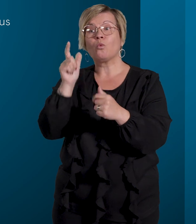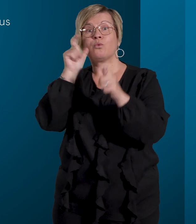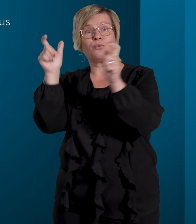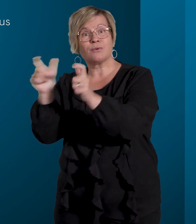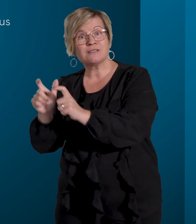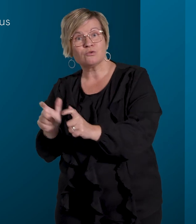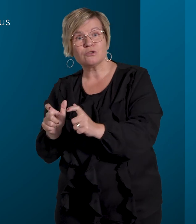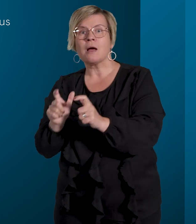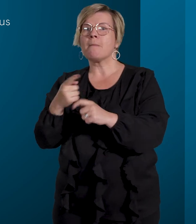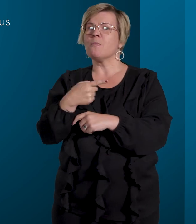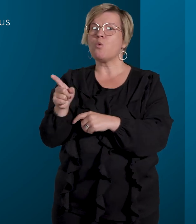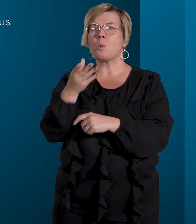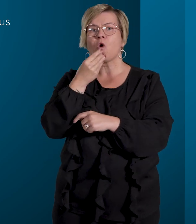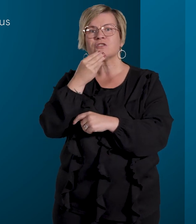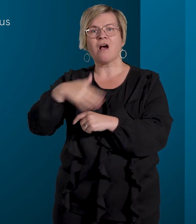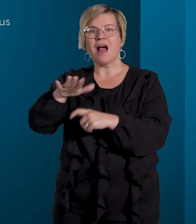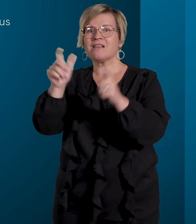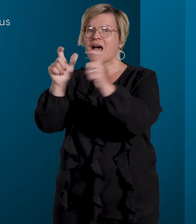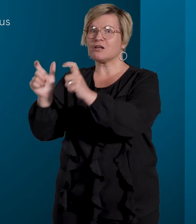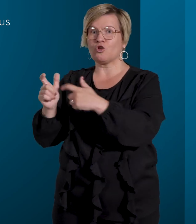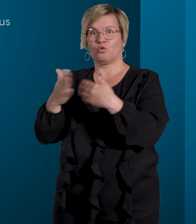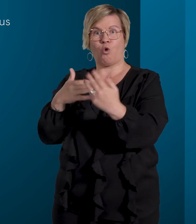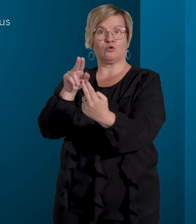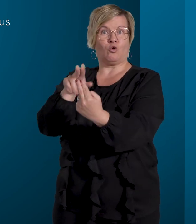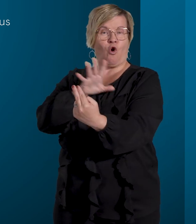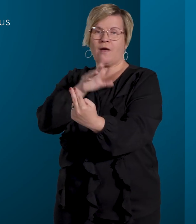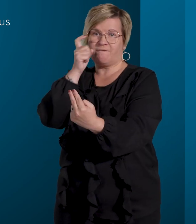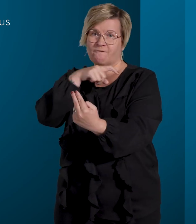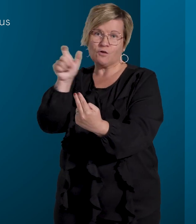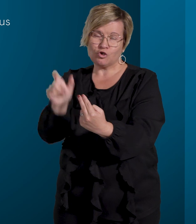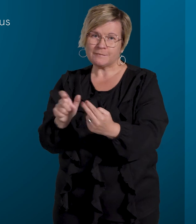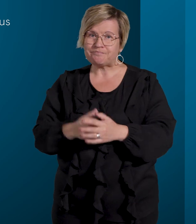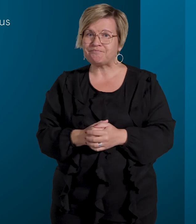kuurojenyhdistyksiin tai muihin nuorisoalan järjestöihin.